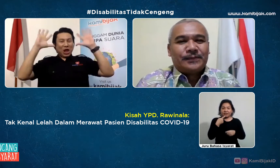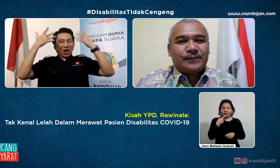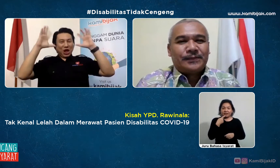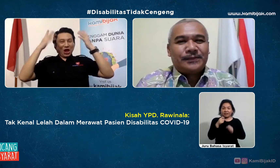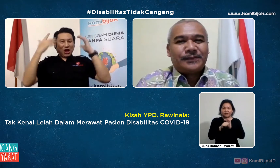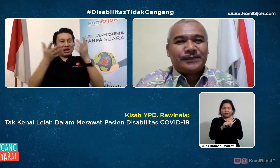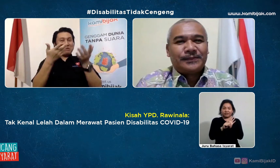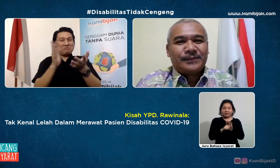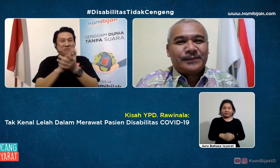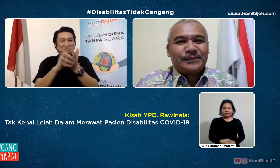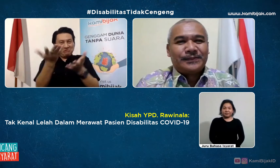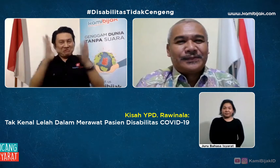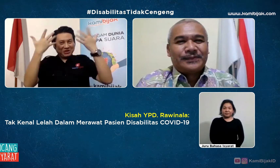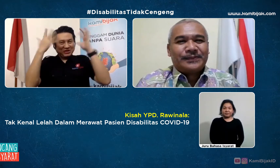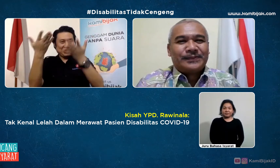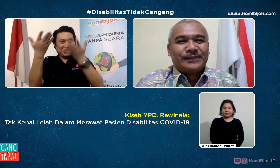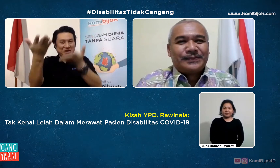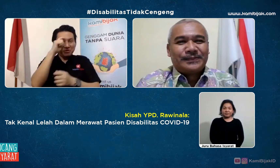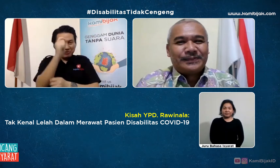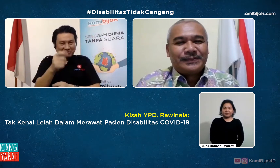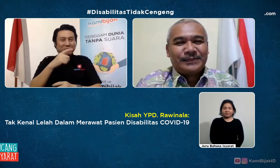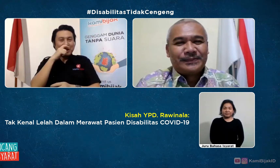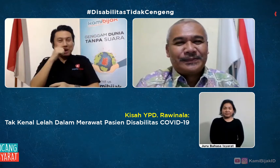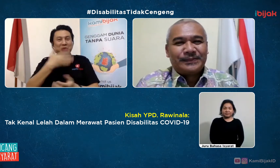Mari bertepuk tangan untuk Bapak.